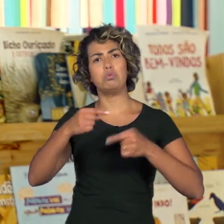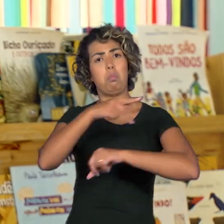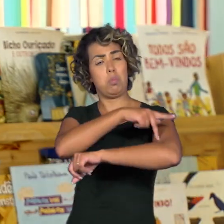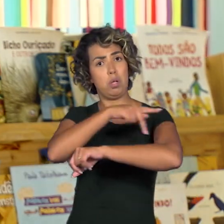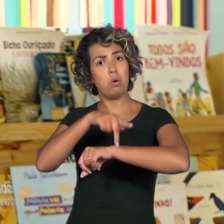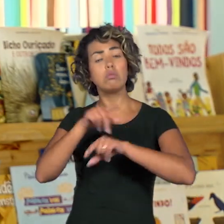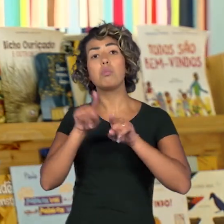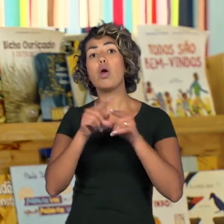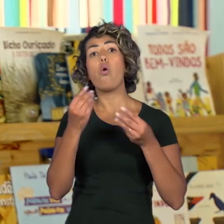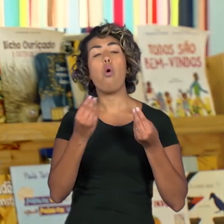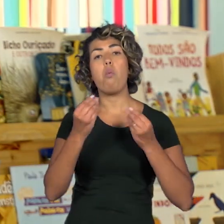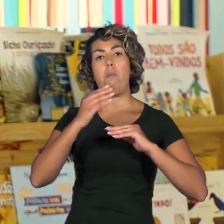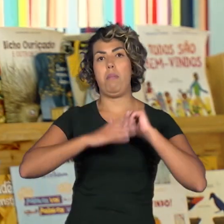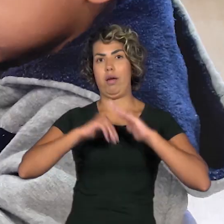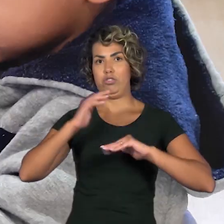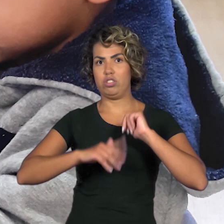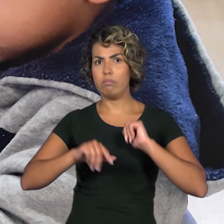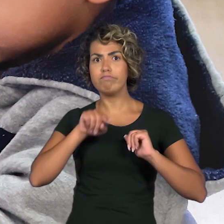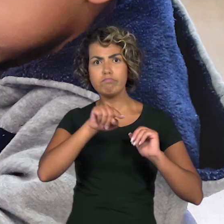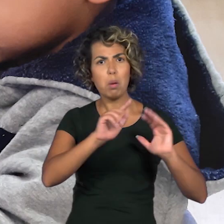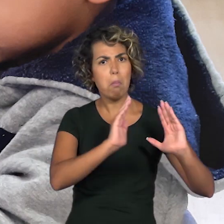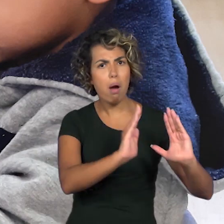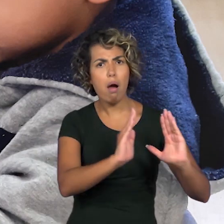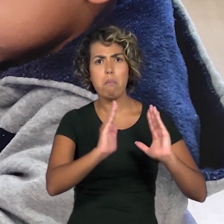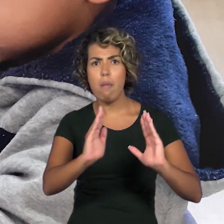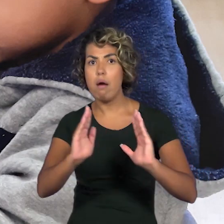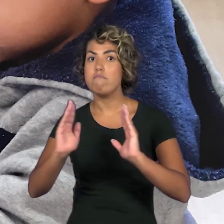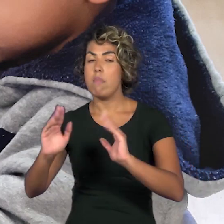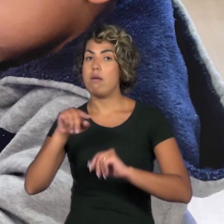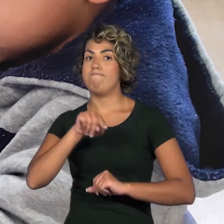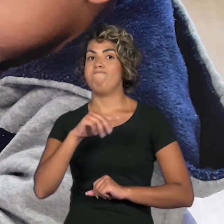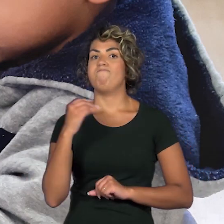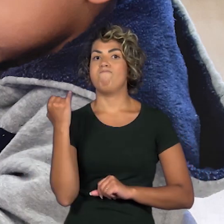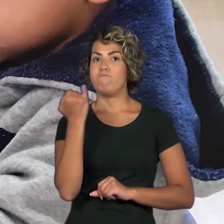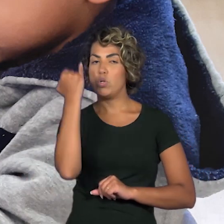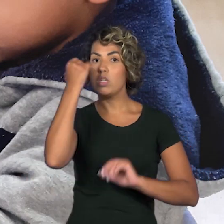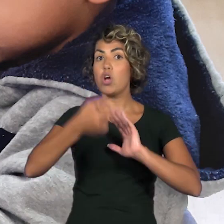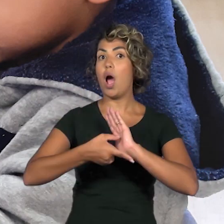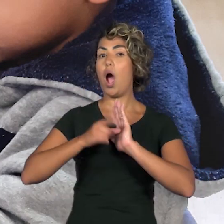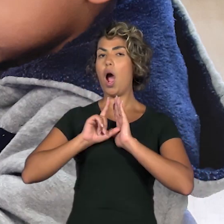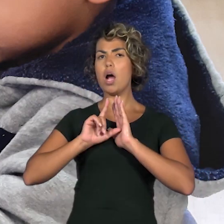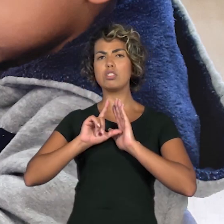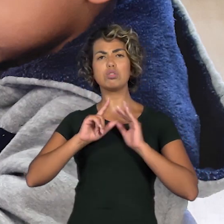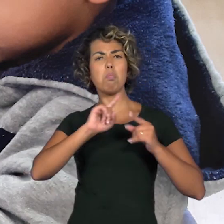E O SEU REDIMENSIONAMENTO. NESTE PROCESSO, FAZ-SE IMPORTANTE A DISCUSSÃO E A GARANTIA